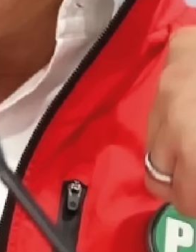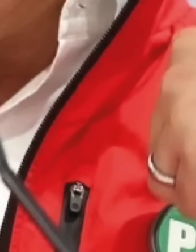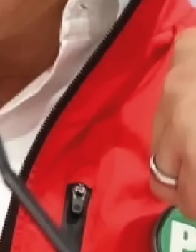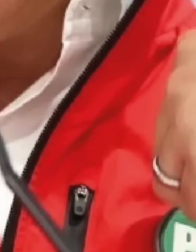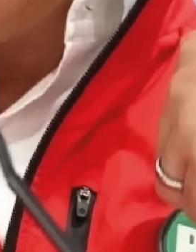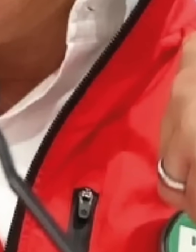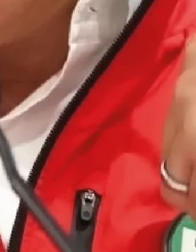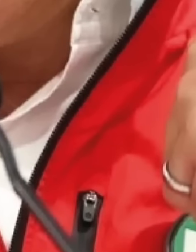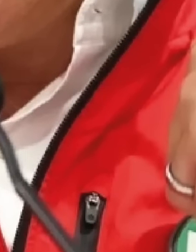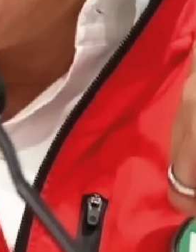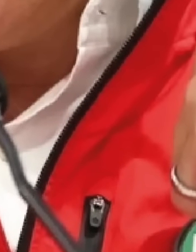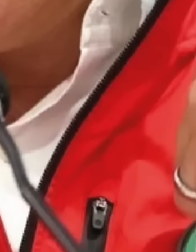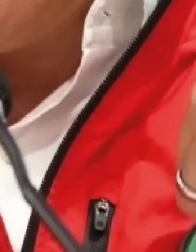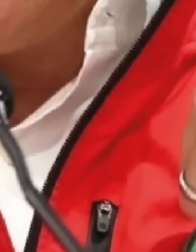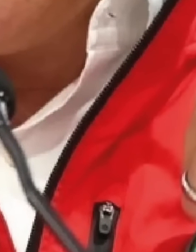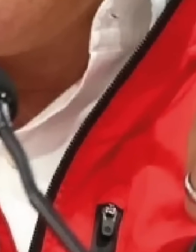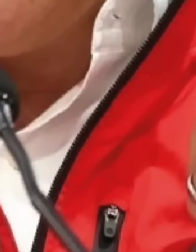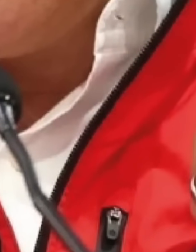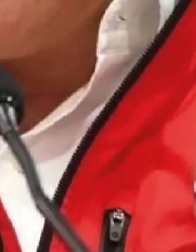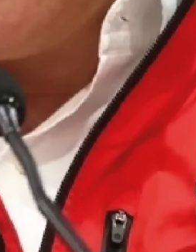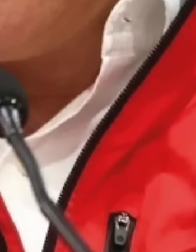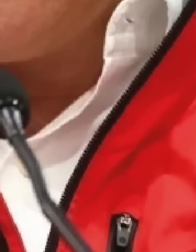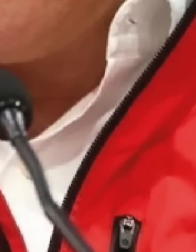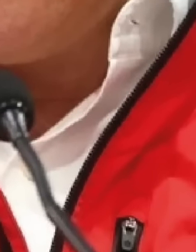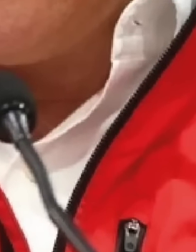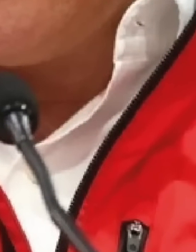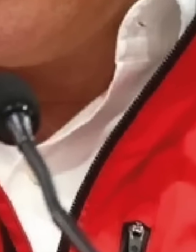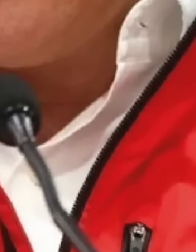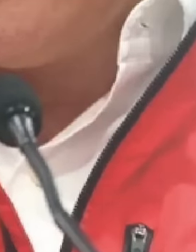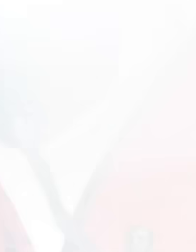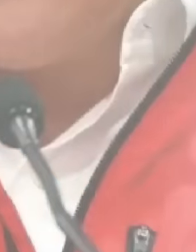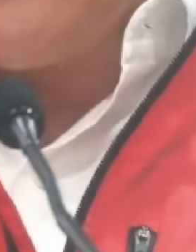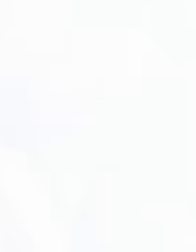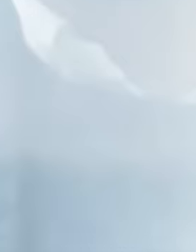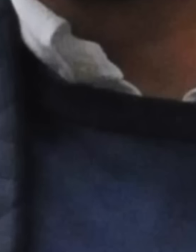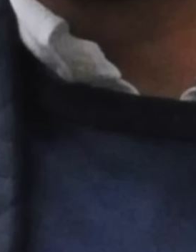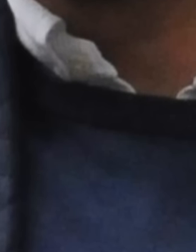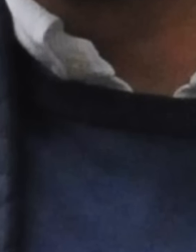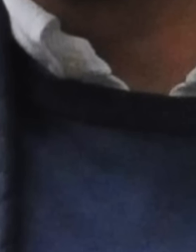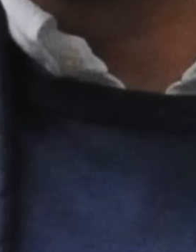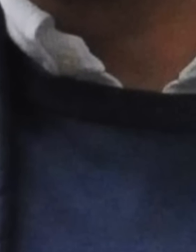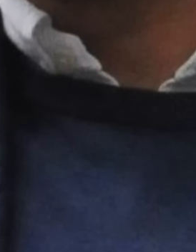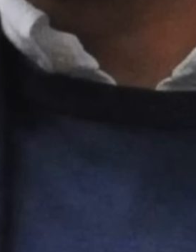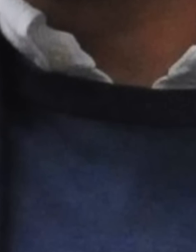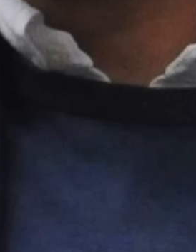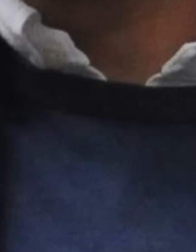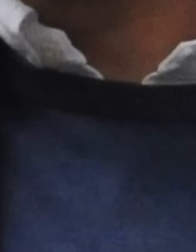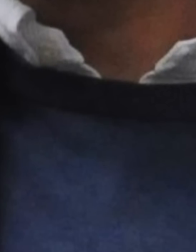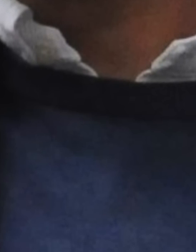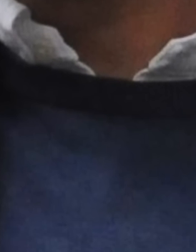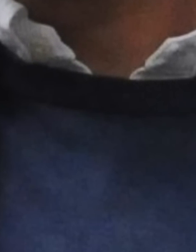costa del esfuerzo de todos, les decimos, la transformación no tiene vuelta atrás.